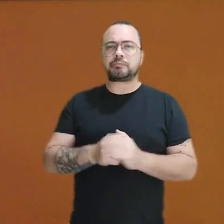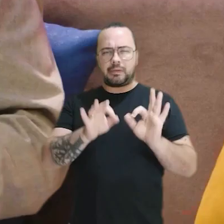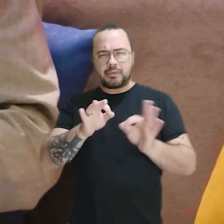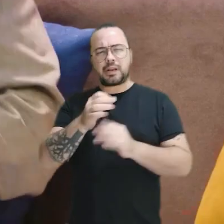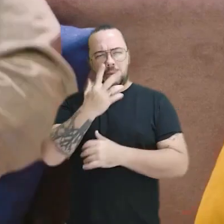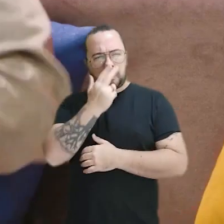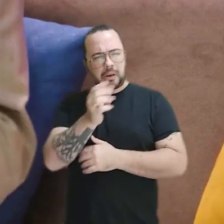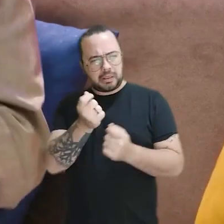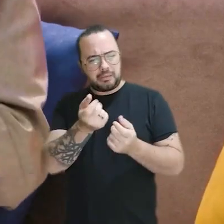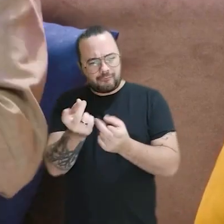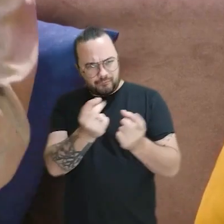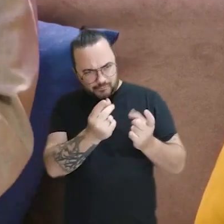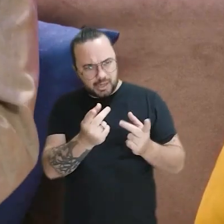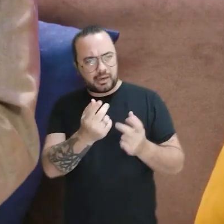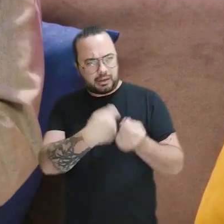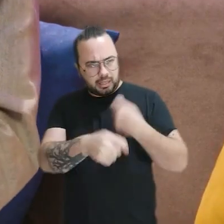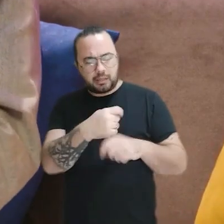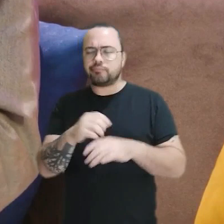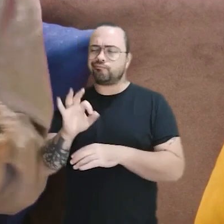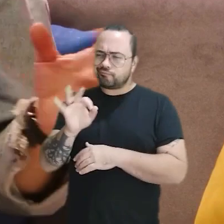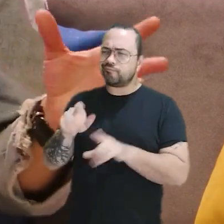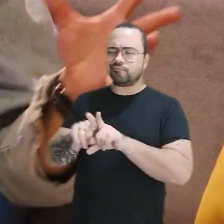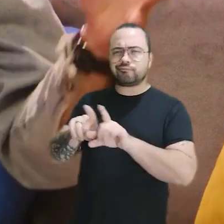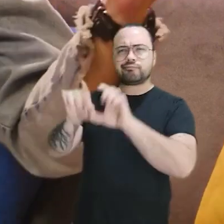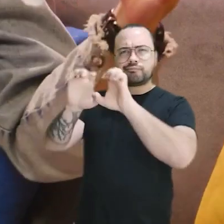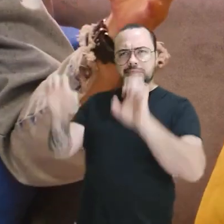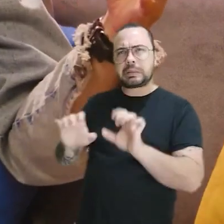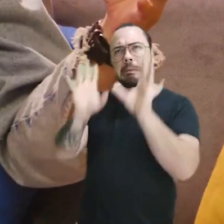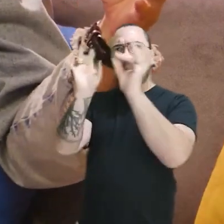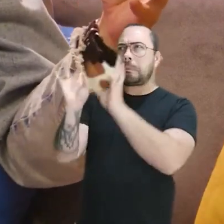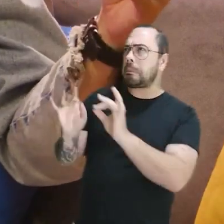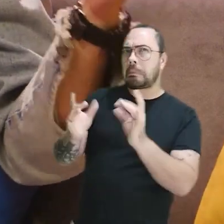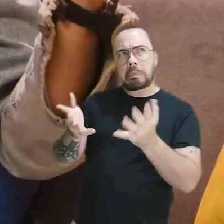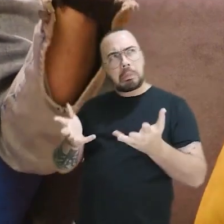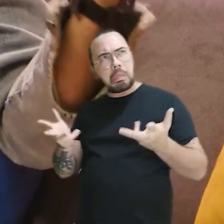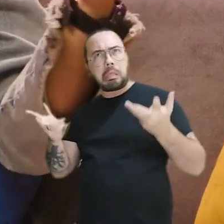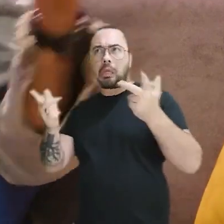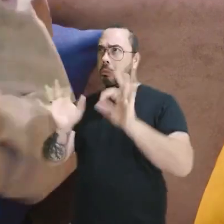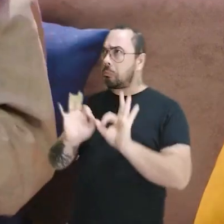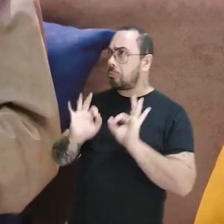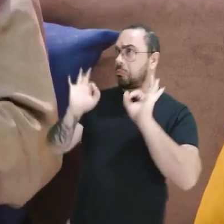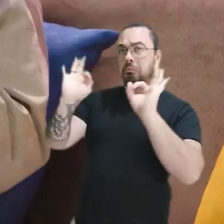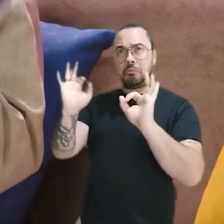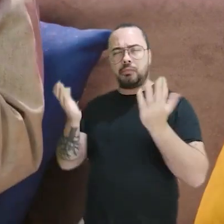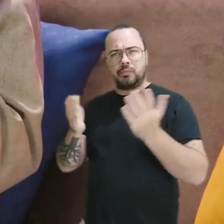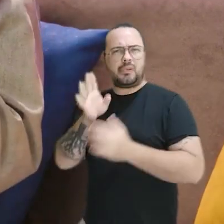É, então, tipo, até de estética mesmo, sabe? Tipo, muito glorioso, muito "uau!", o que é legal também,